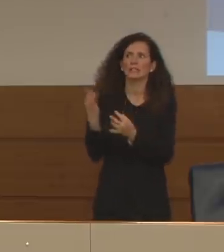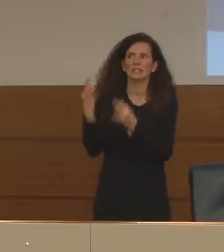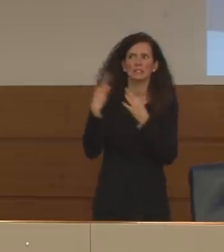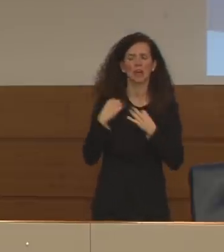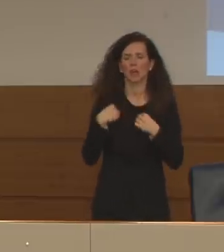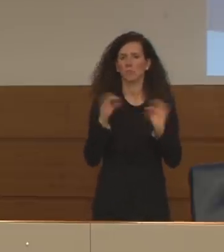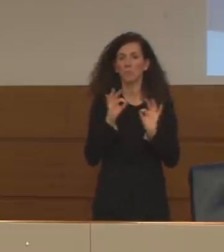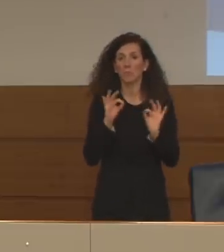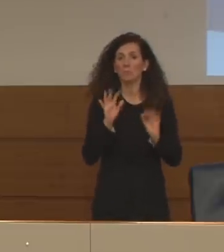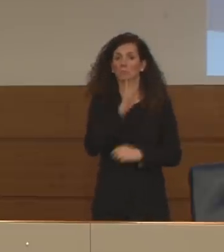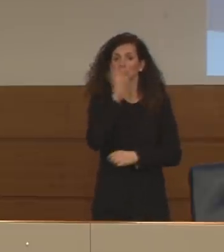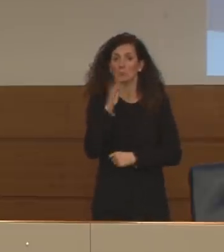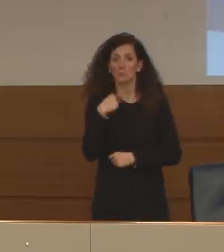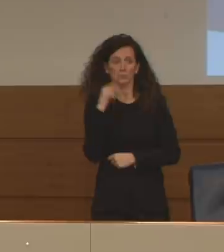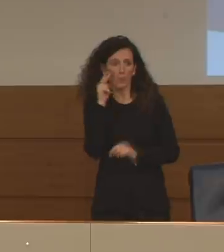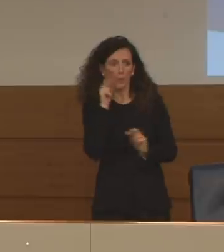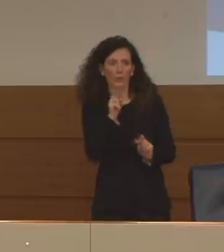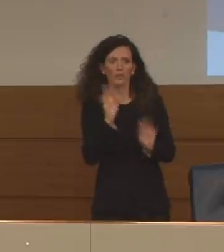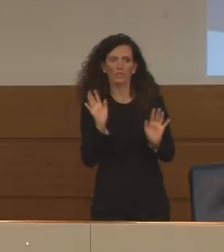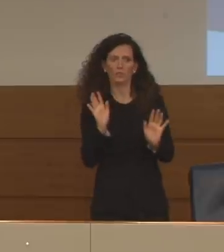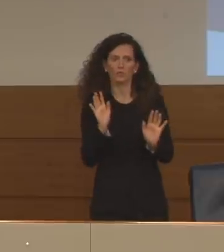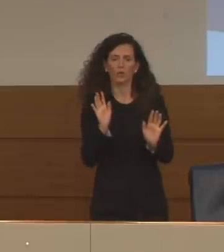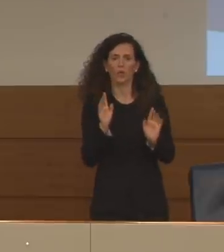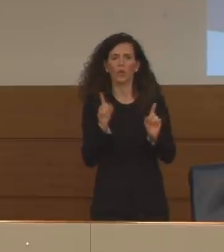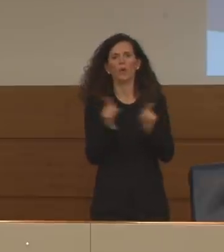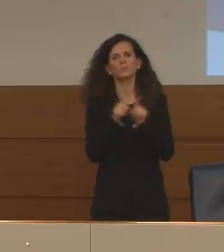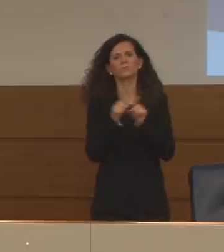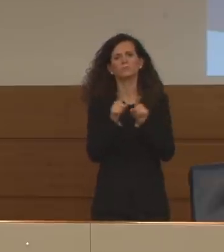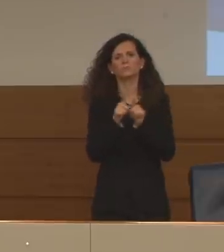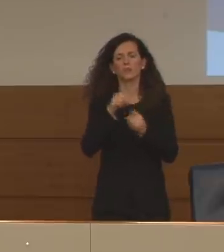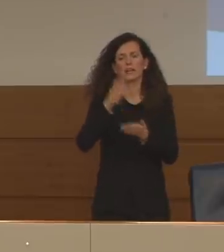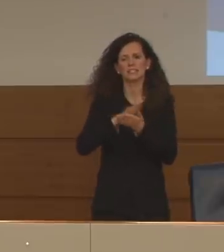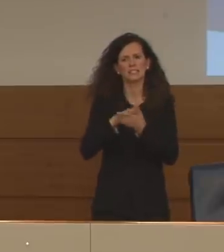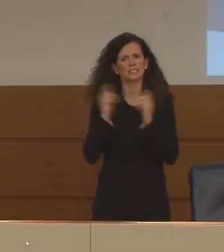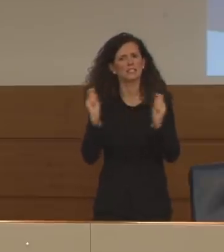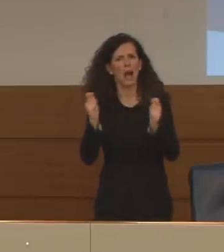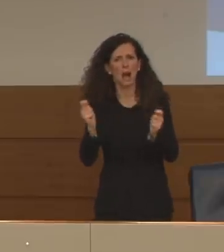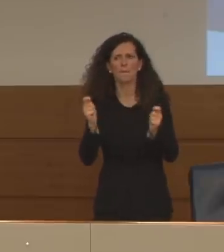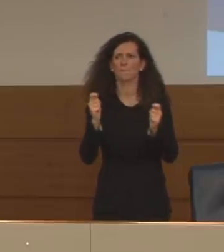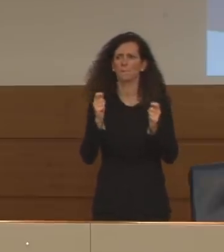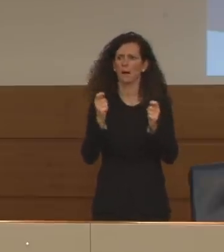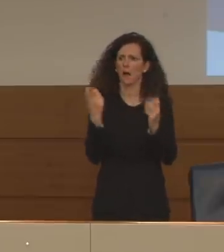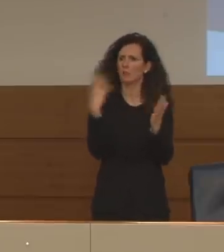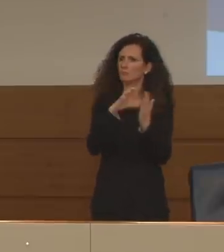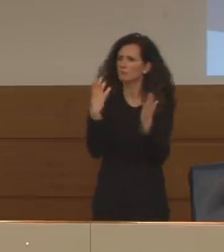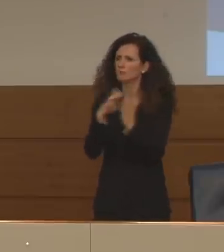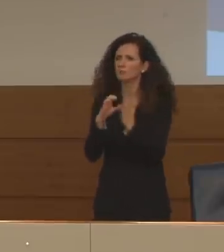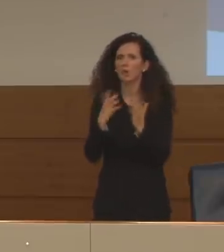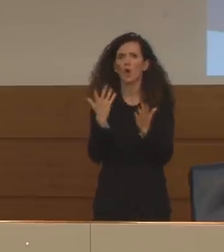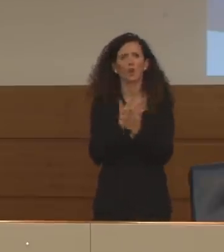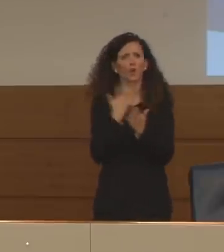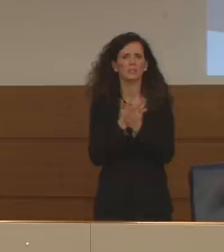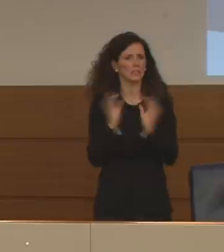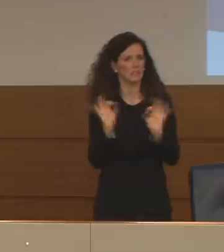visto neanche all'opinione pubblica e alla stampa è arrivata notizia di questi casi.